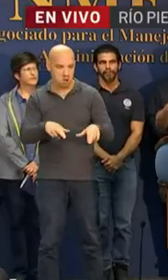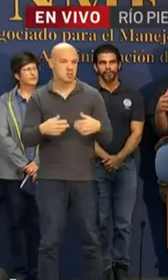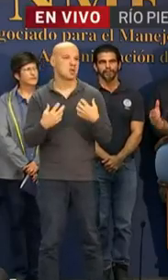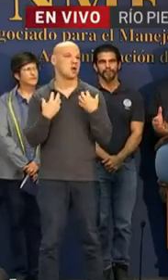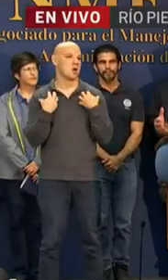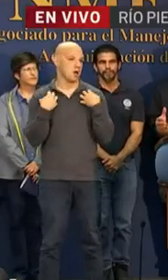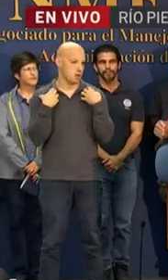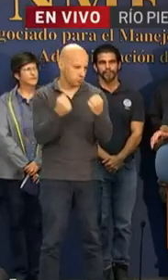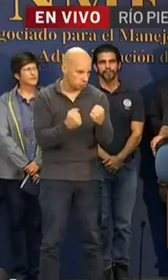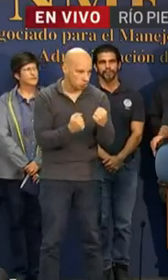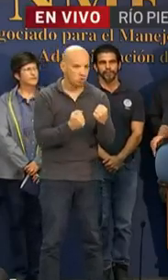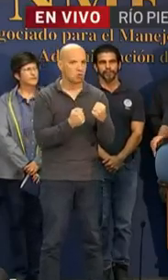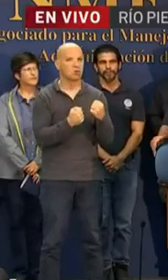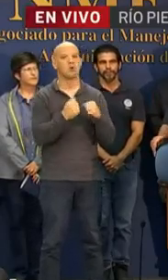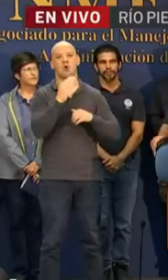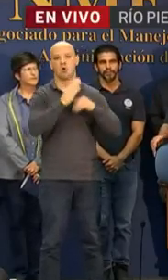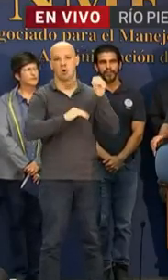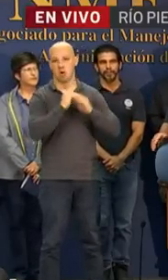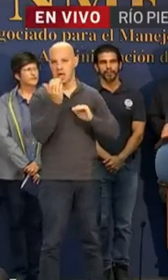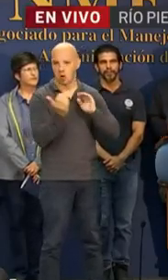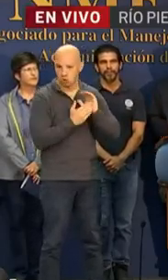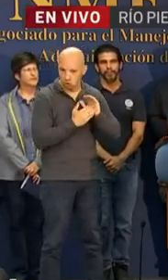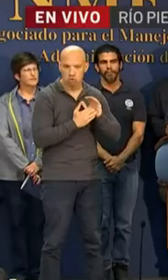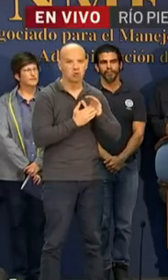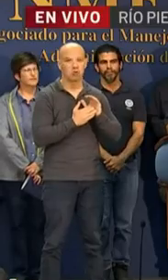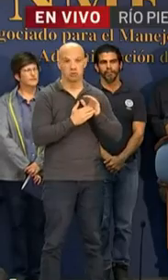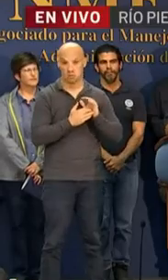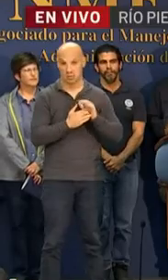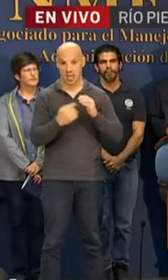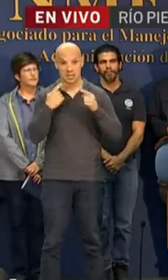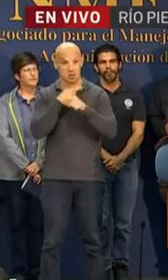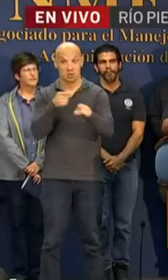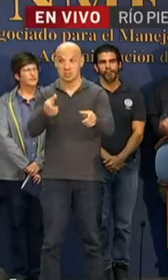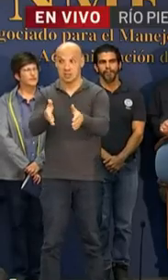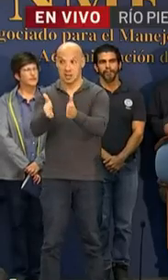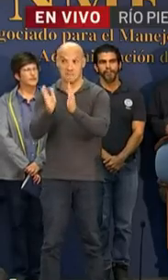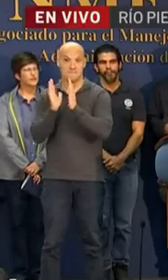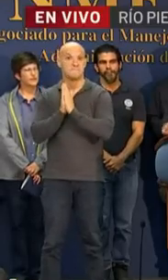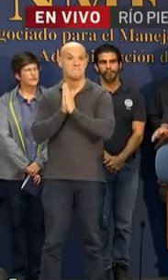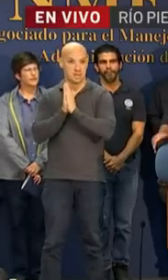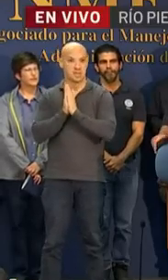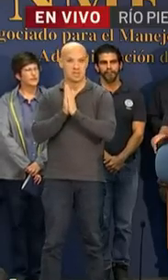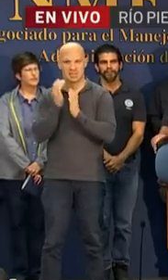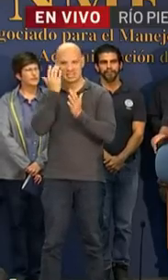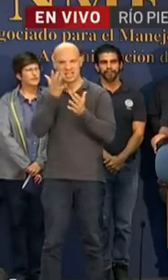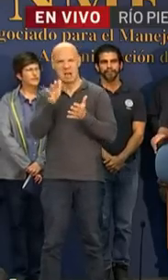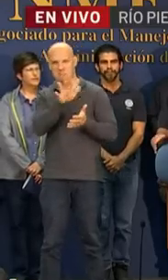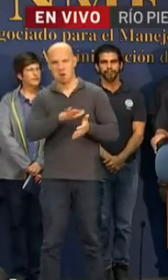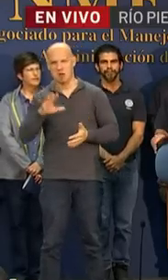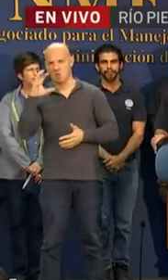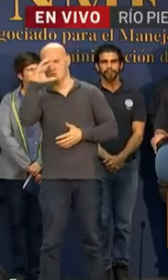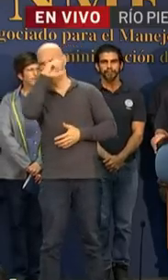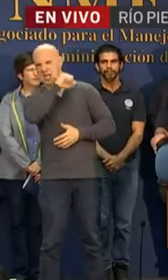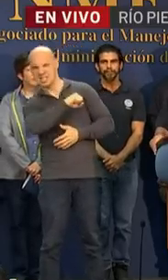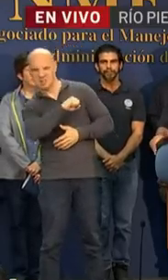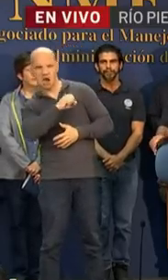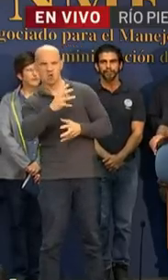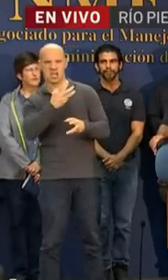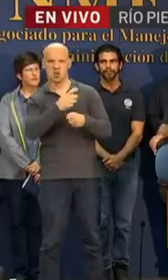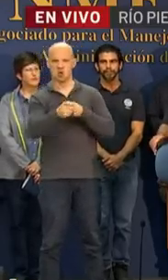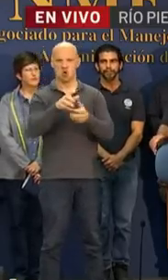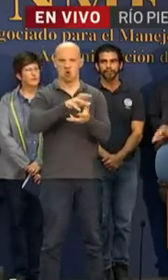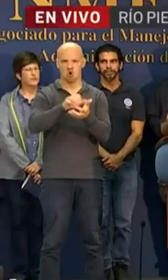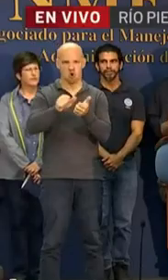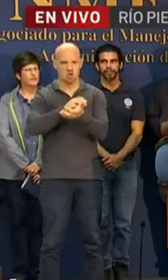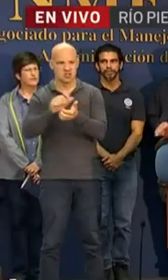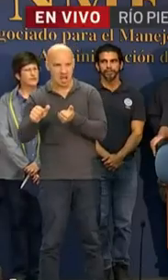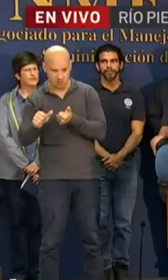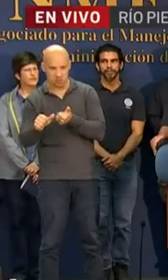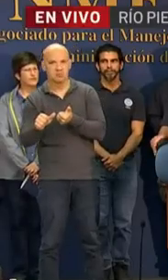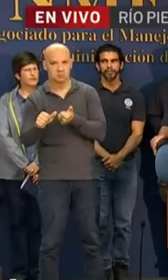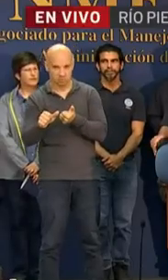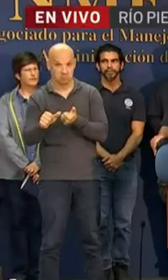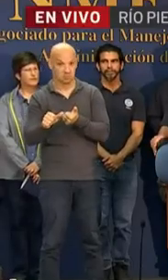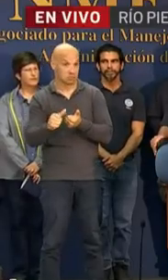DECLARACIÓN DE DESASTRE. TODOS